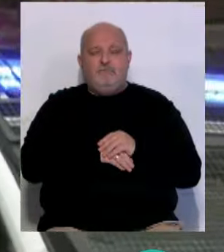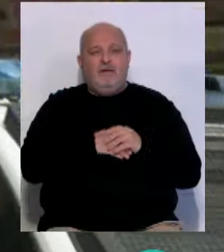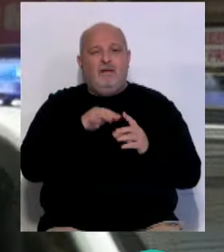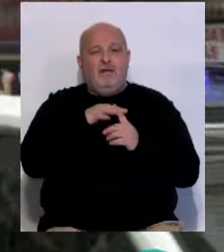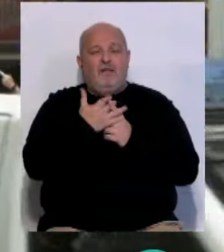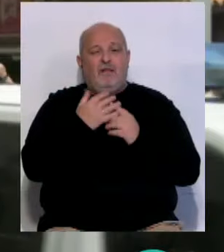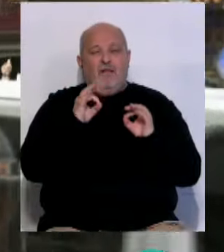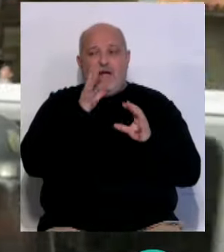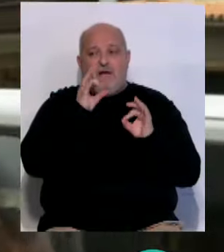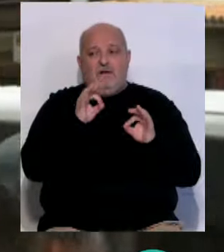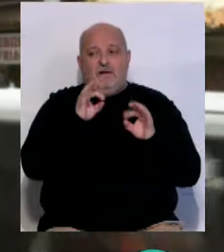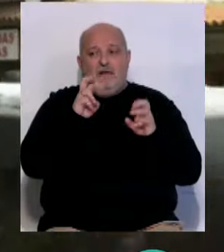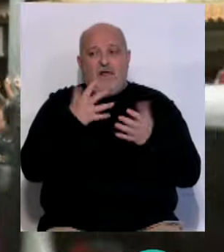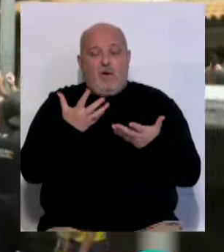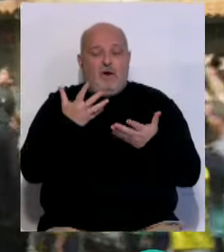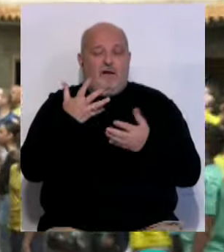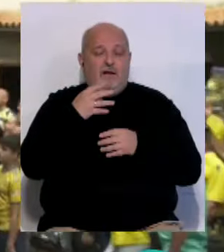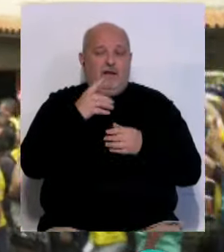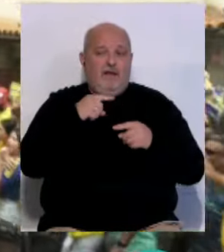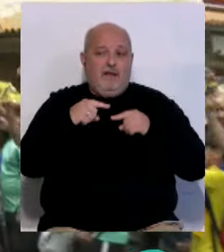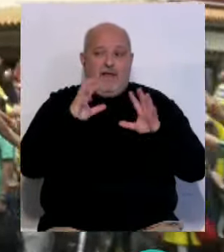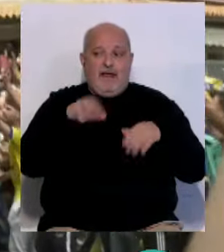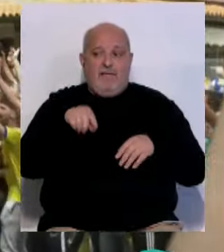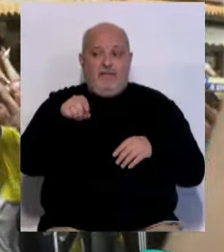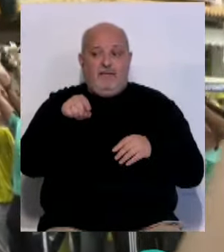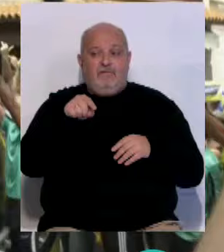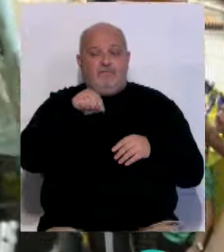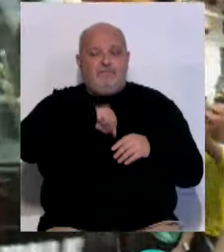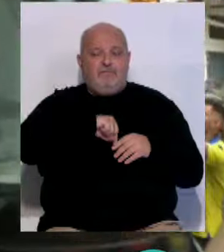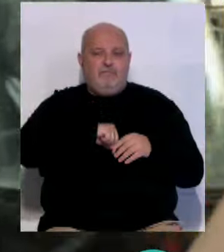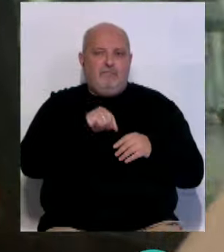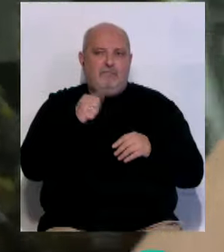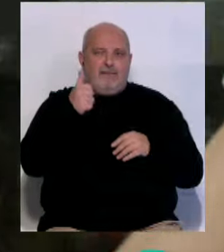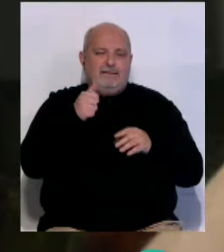la que atraviesa actualmente el técnico del Cádiz Sergio González es la más crítica desde